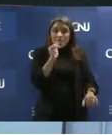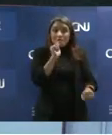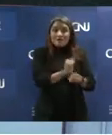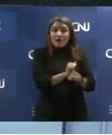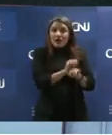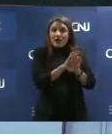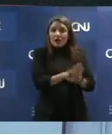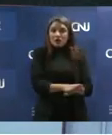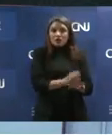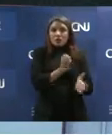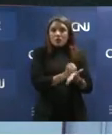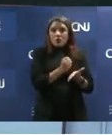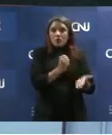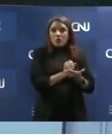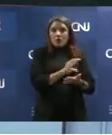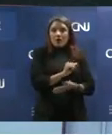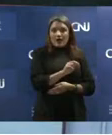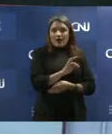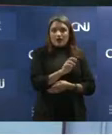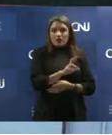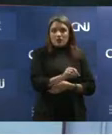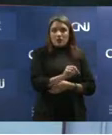para ir um ano depois a conclusão